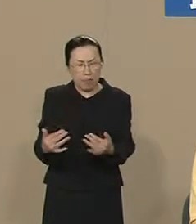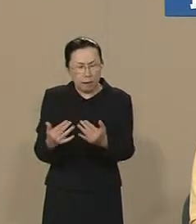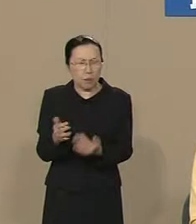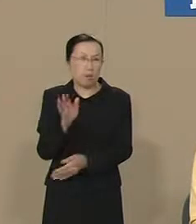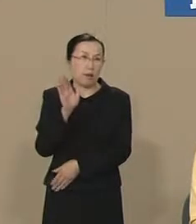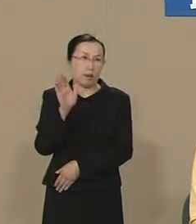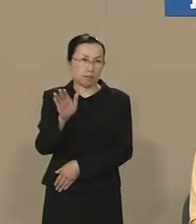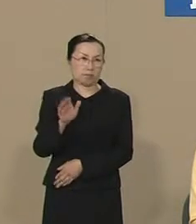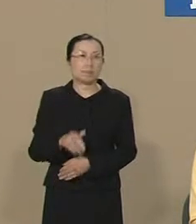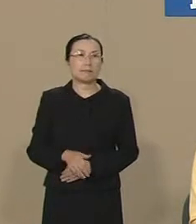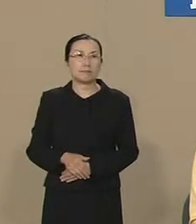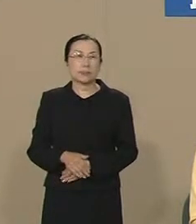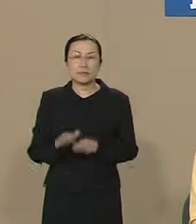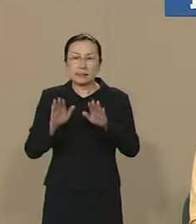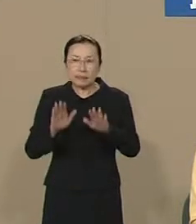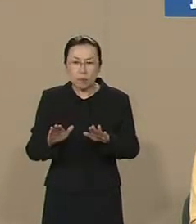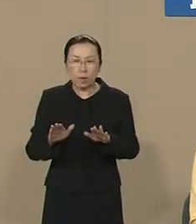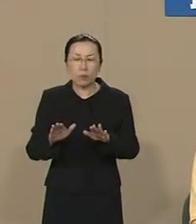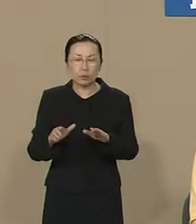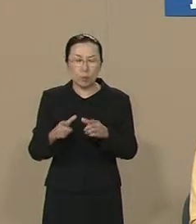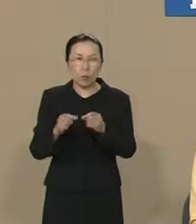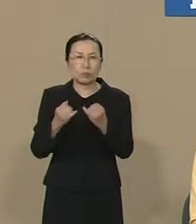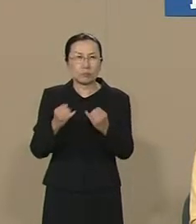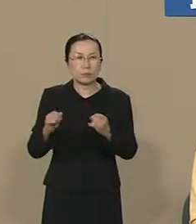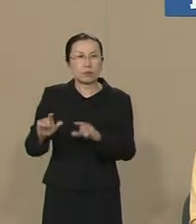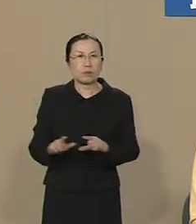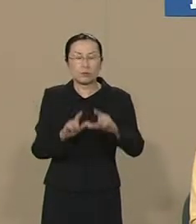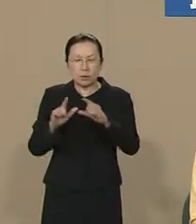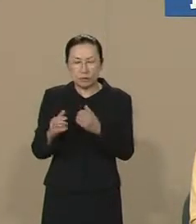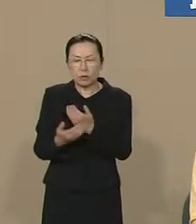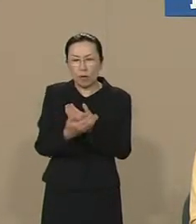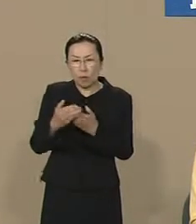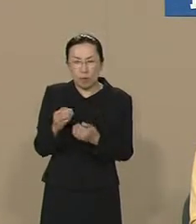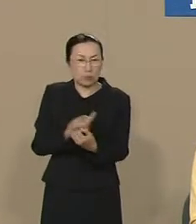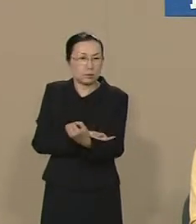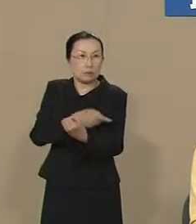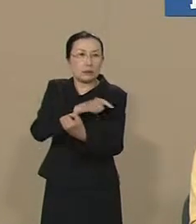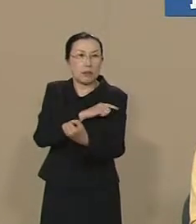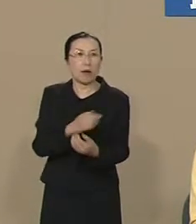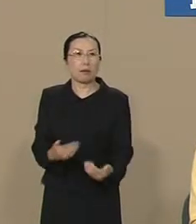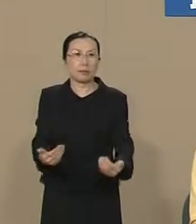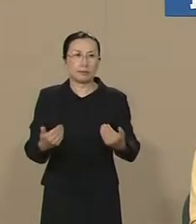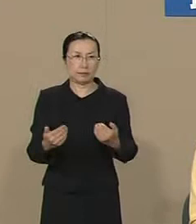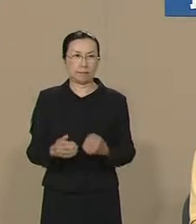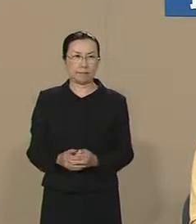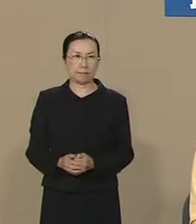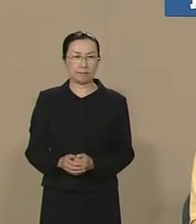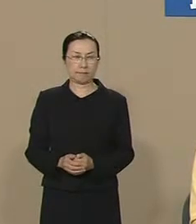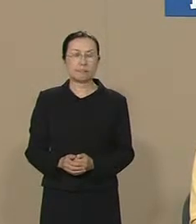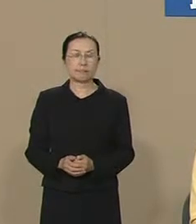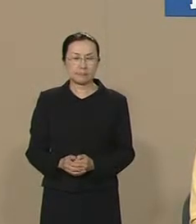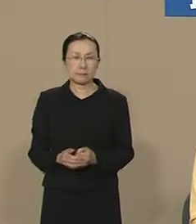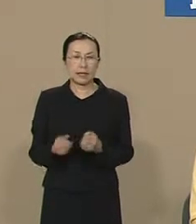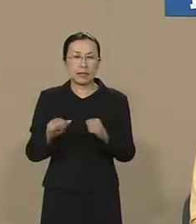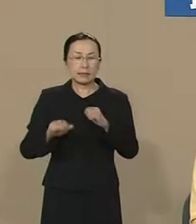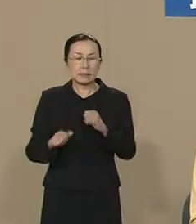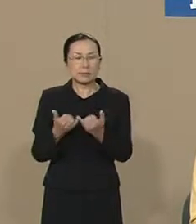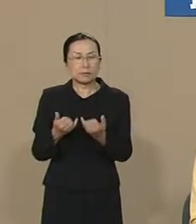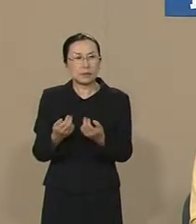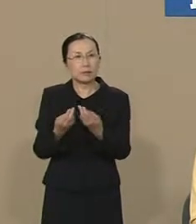今こそ､国民の｢暮らしを守る力｣が 必要です｡ 自民党政権で原発が再稼働され､